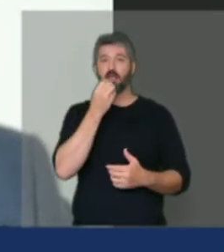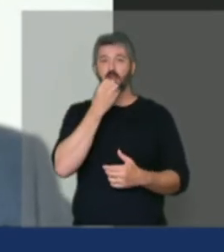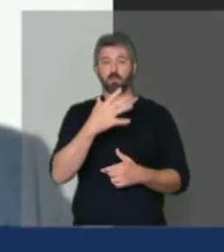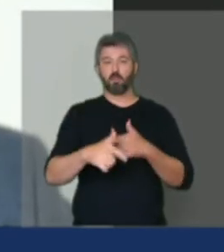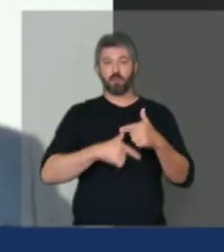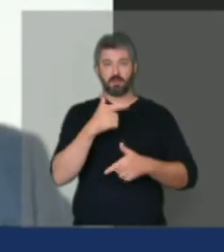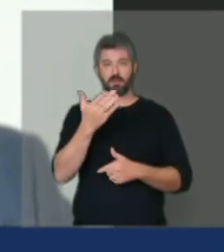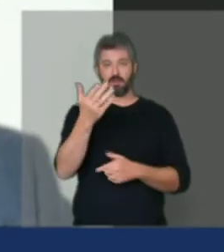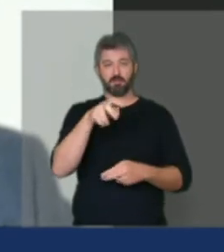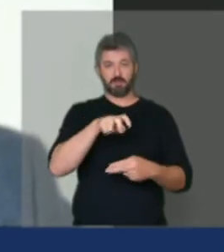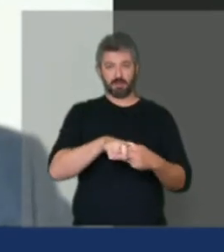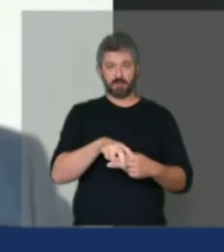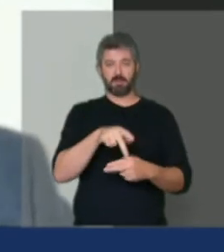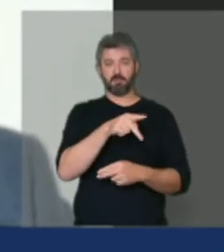SAÚDE E MUITA PAZ.